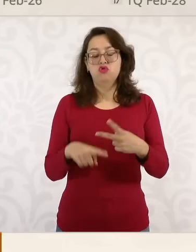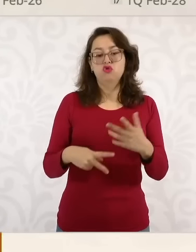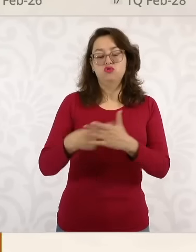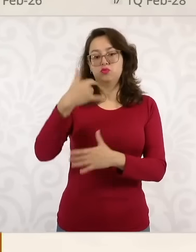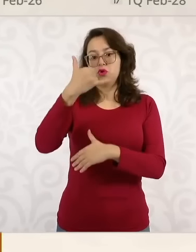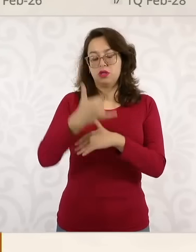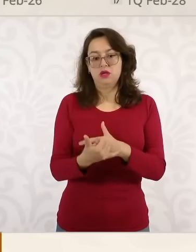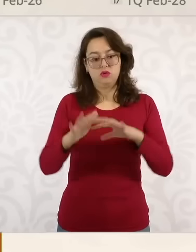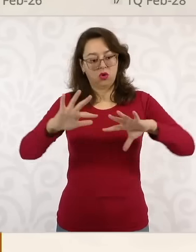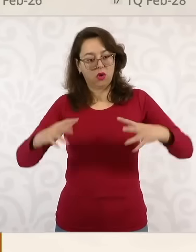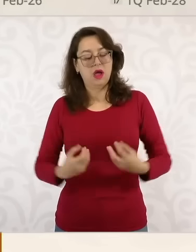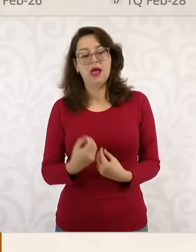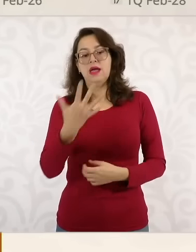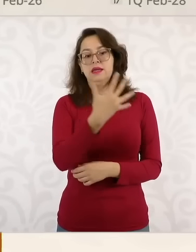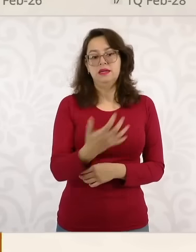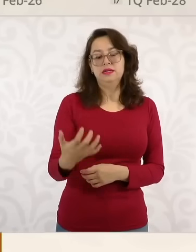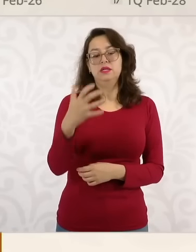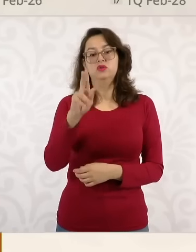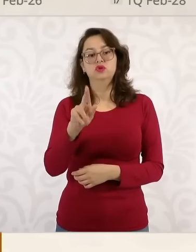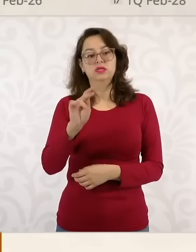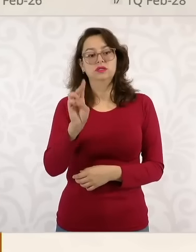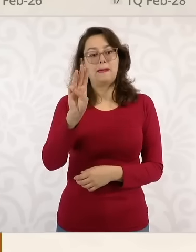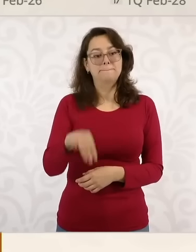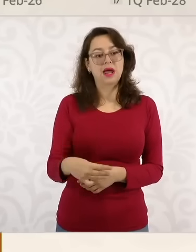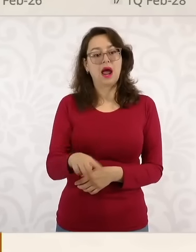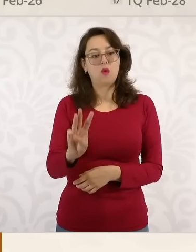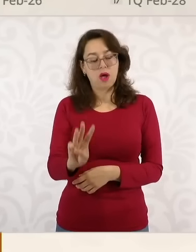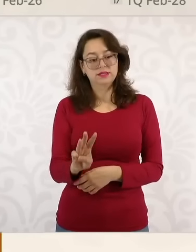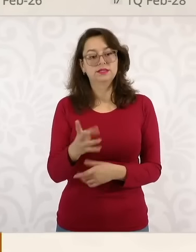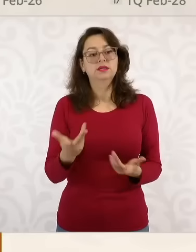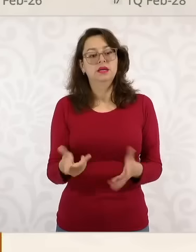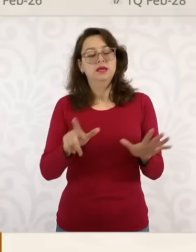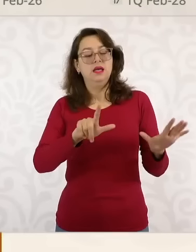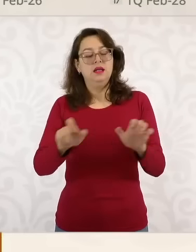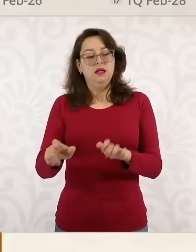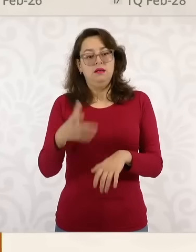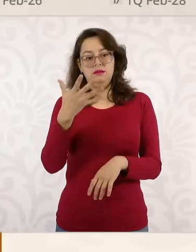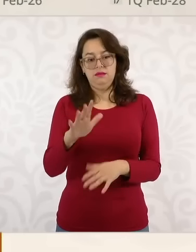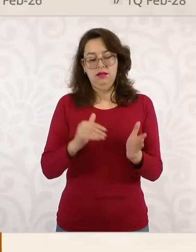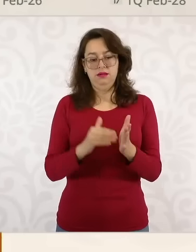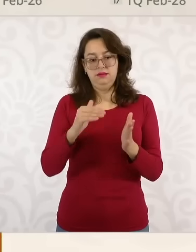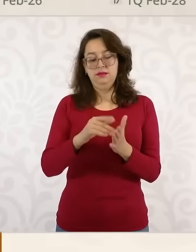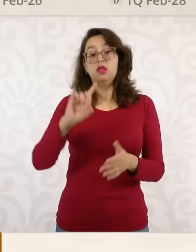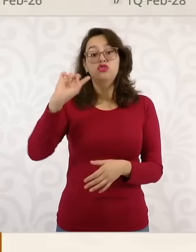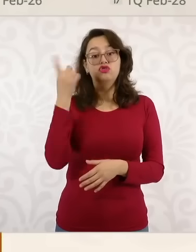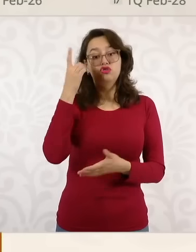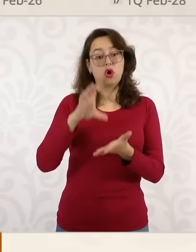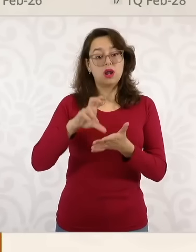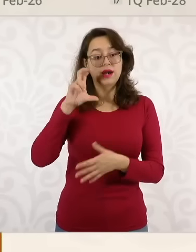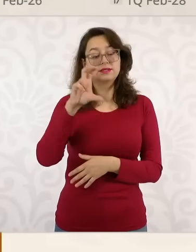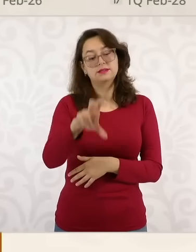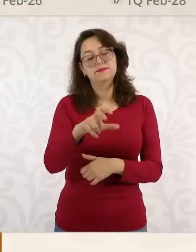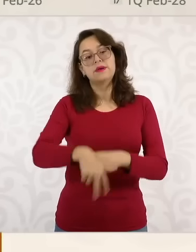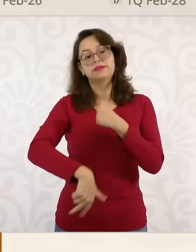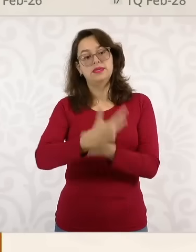una capacidad de 580 MW y una inversión estimada de 710,000000es dó equivalente a 13,27,0000es de